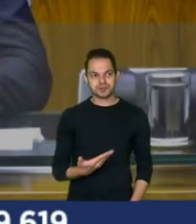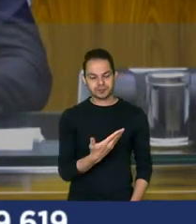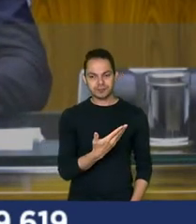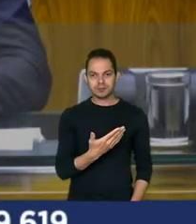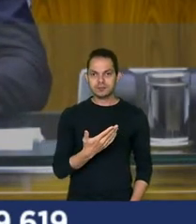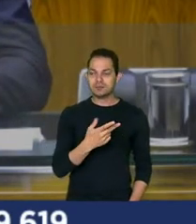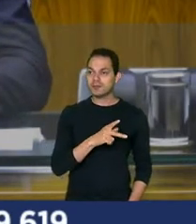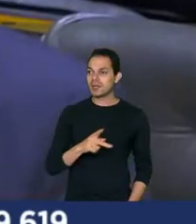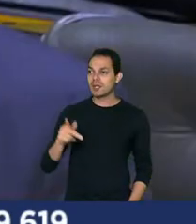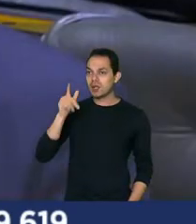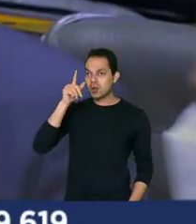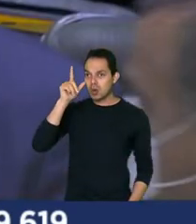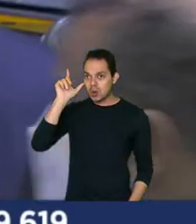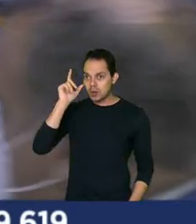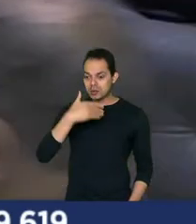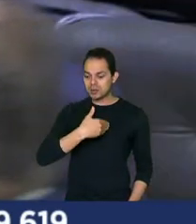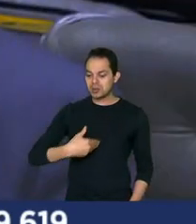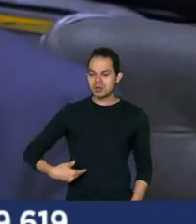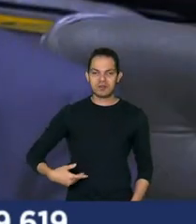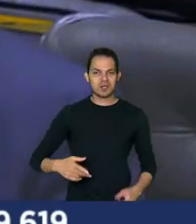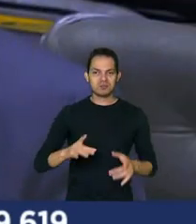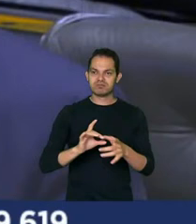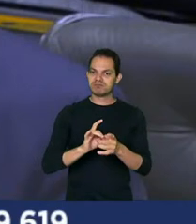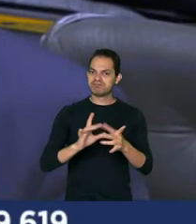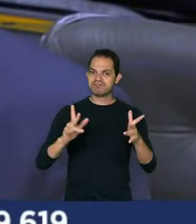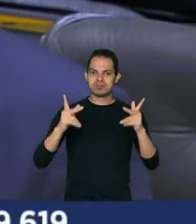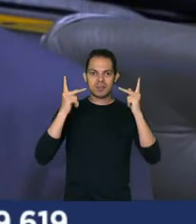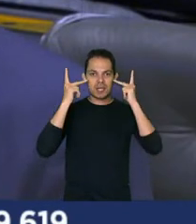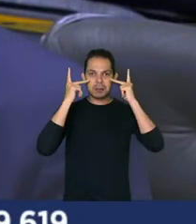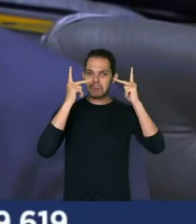ORIENTA O GOVERNO? -- [DEPUTADO]: SENHOR PRESIDENTE, ONTEM O GOVERNO